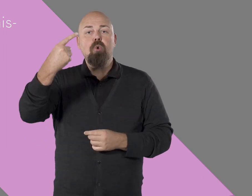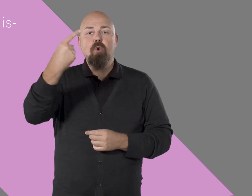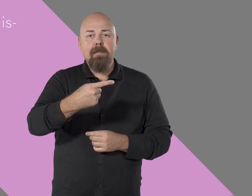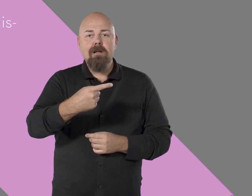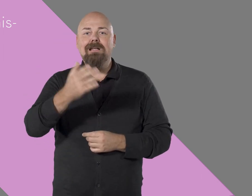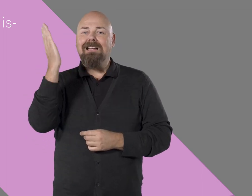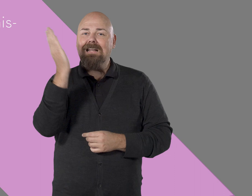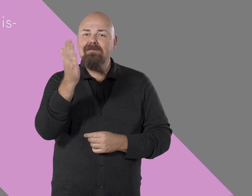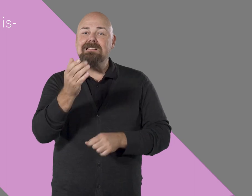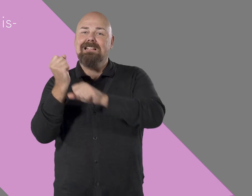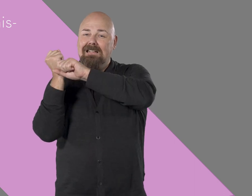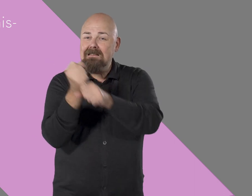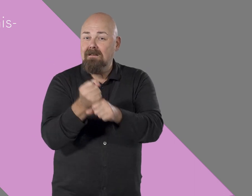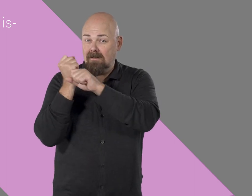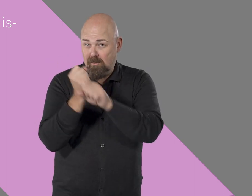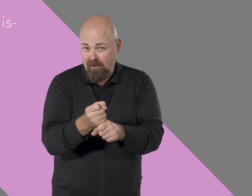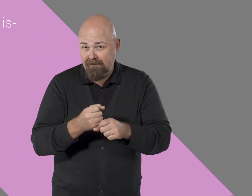true crime -mysteeri.